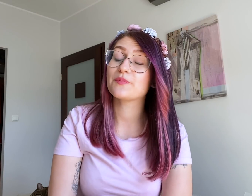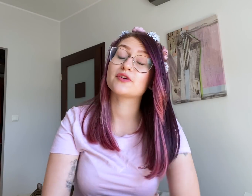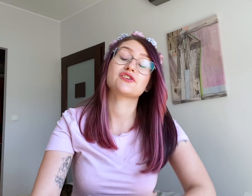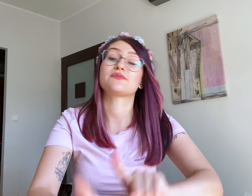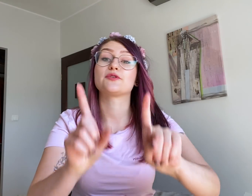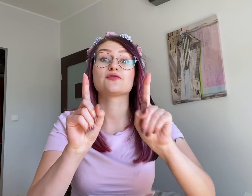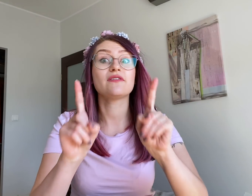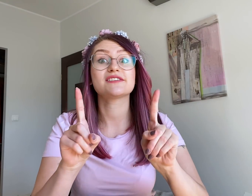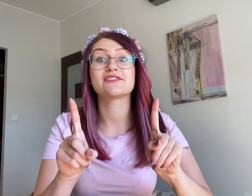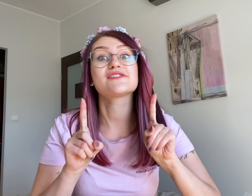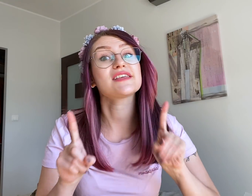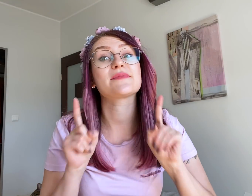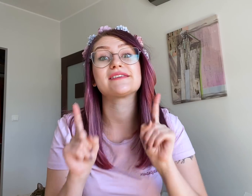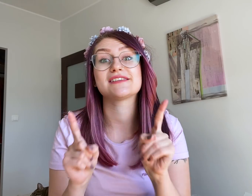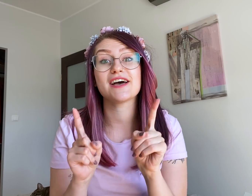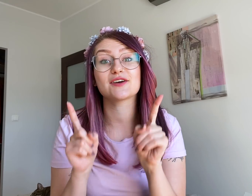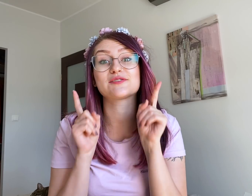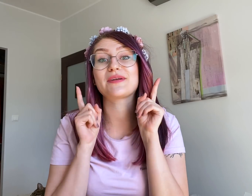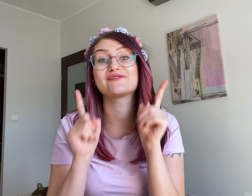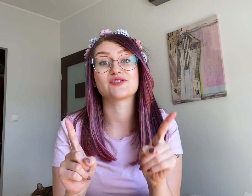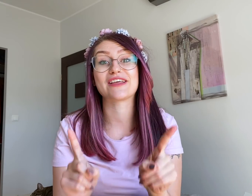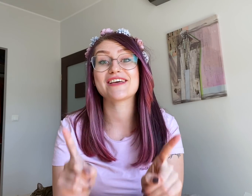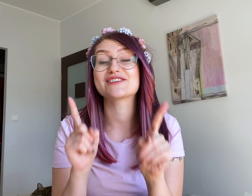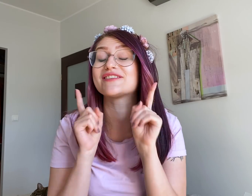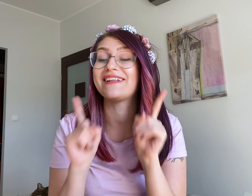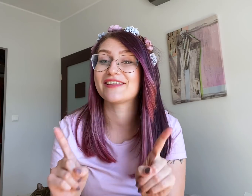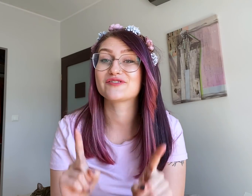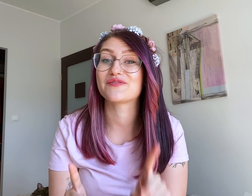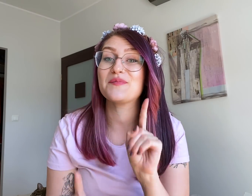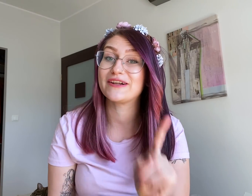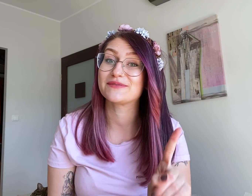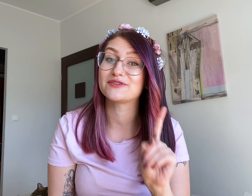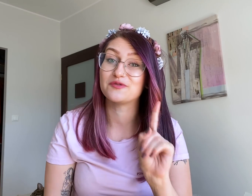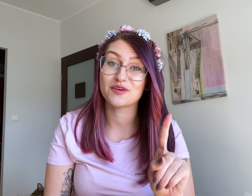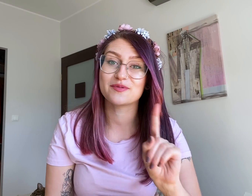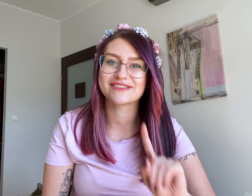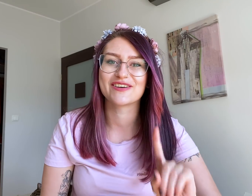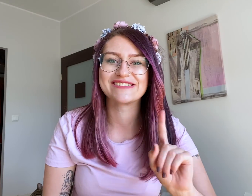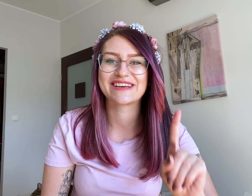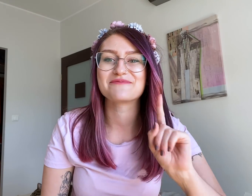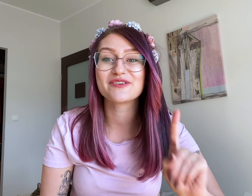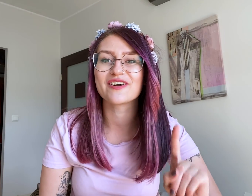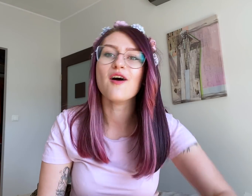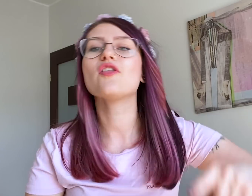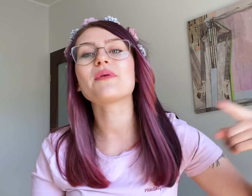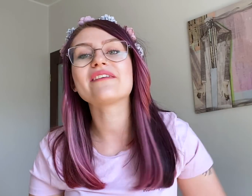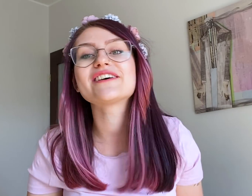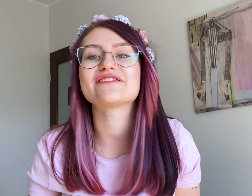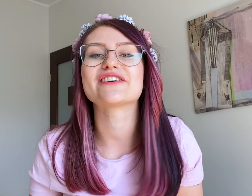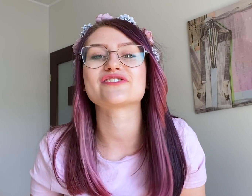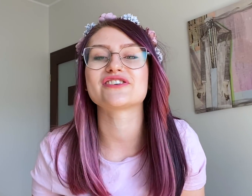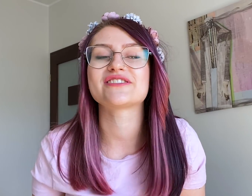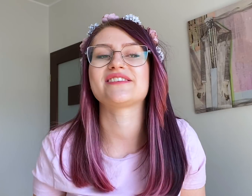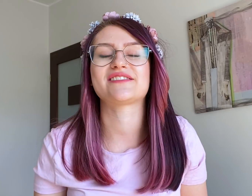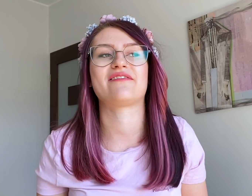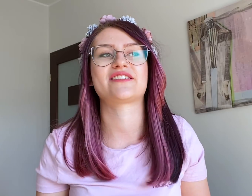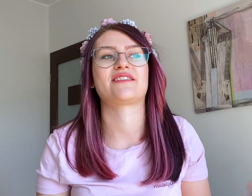Proszę sobie notować te wszystkie miejsca sprawdzone, rzetelne, które Wam polecam do nauki polskiego języka migowego. No prawda, że większość rzeczy dzieje się w Warszawie,